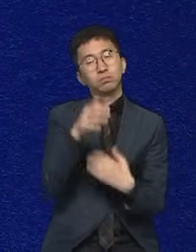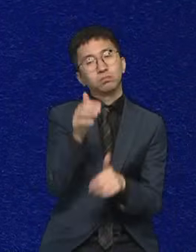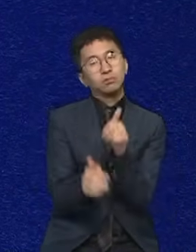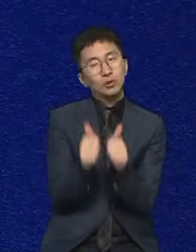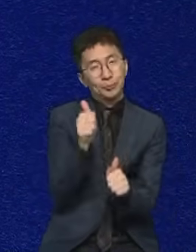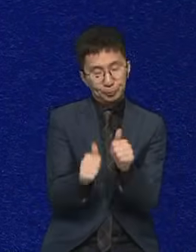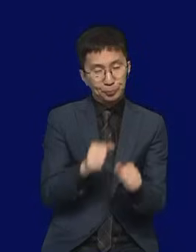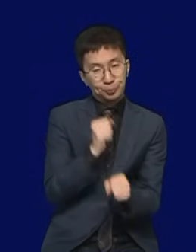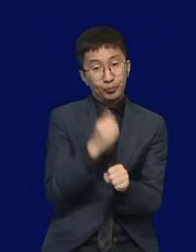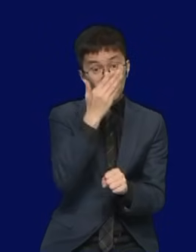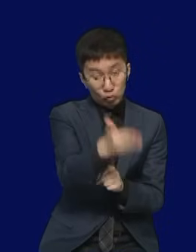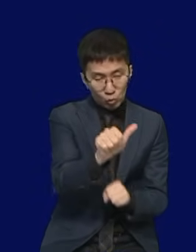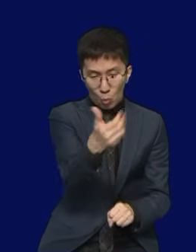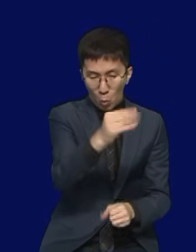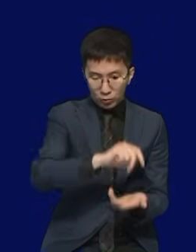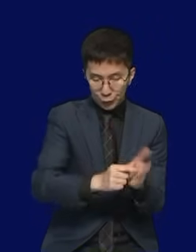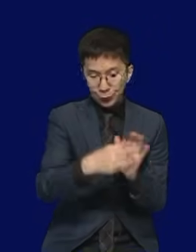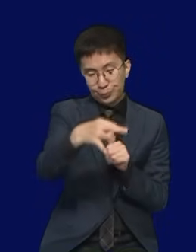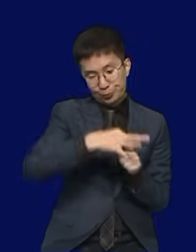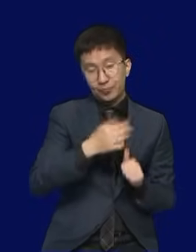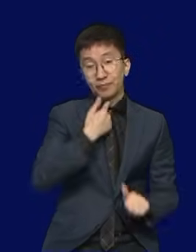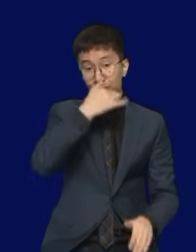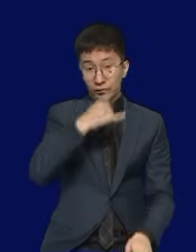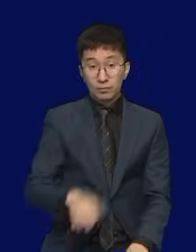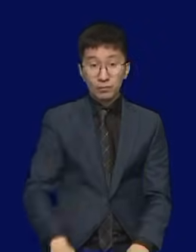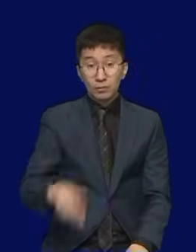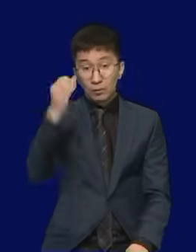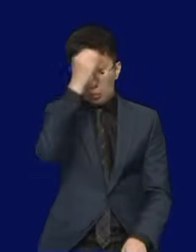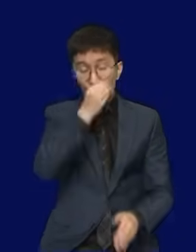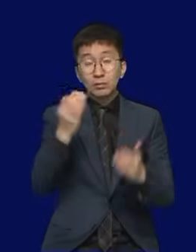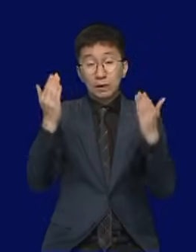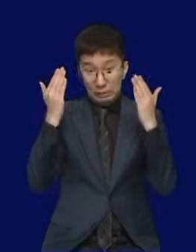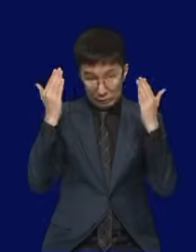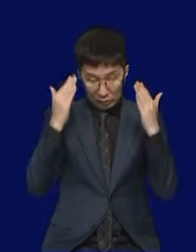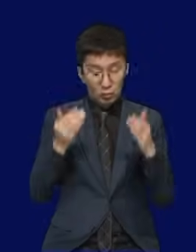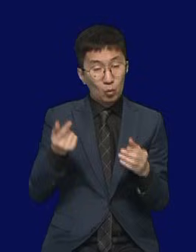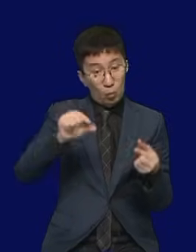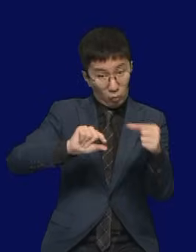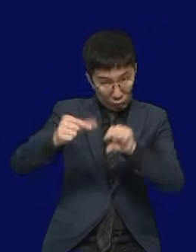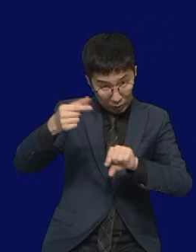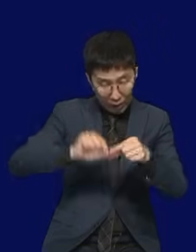겁니다. 고등학교 화학교사 B 씨, 지리교사 C 씨도